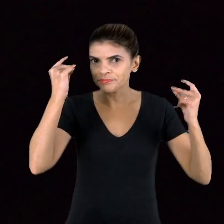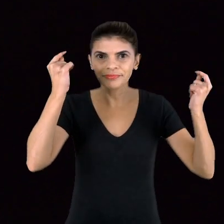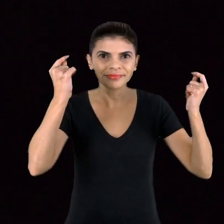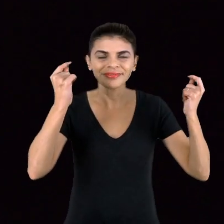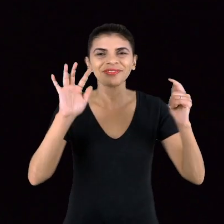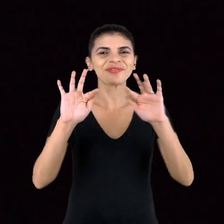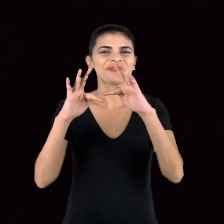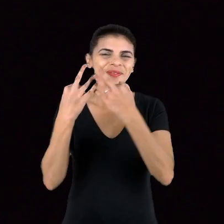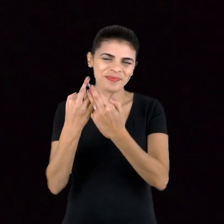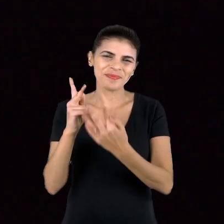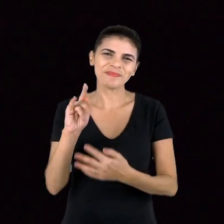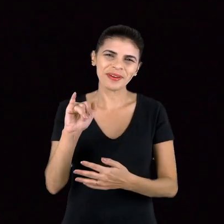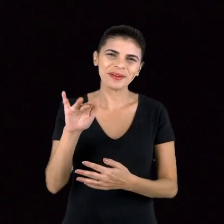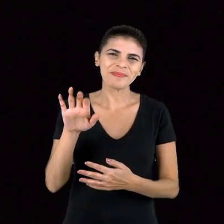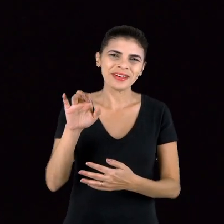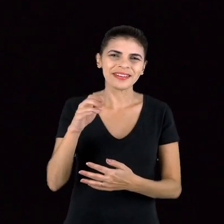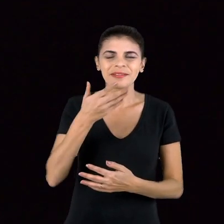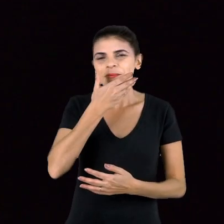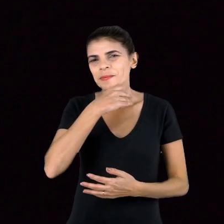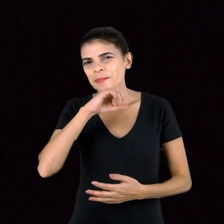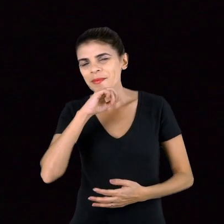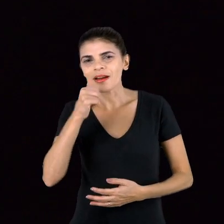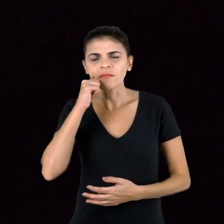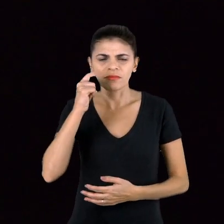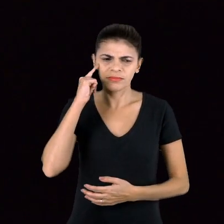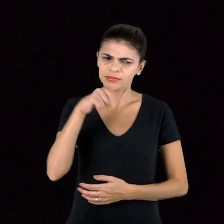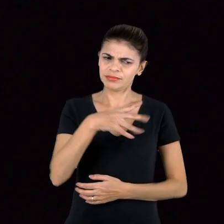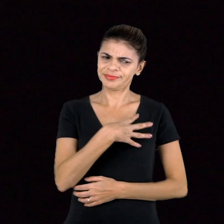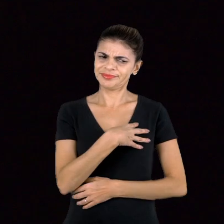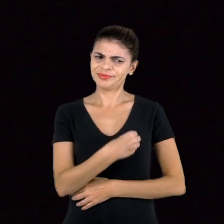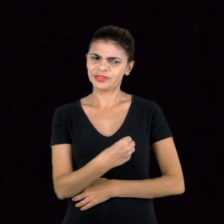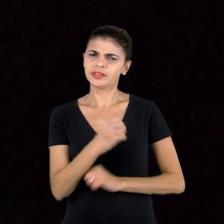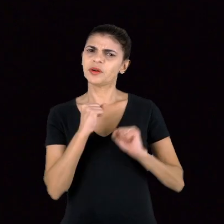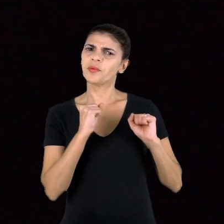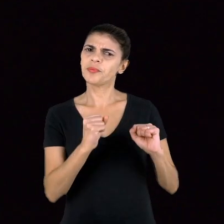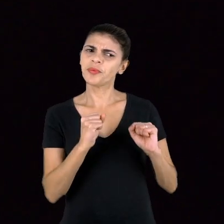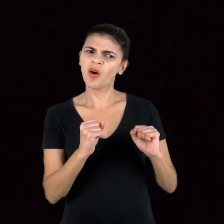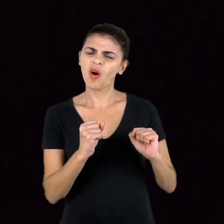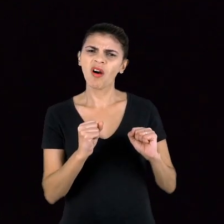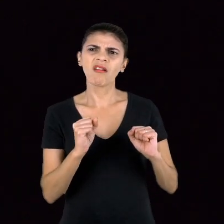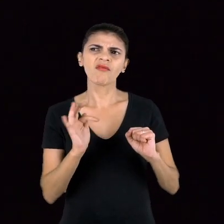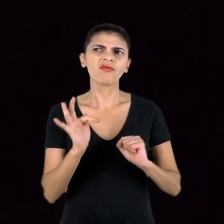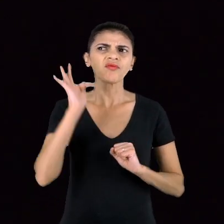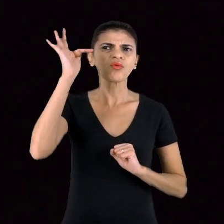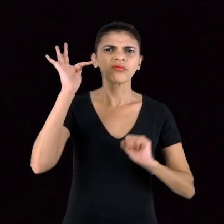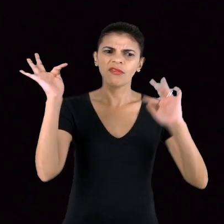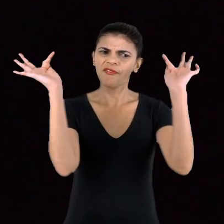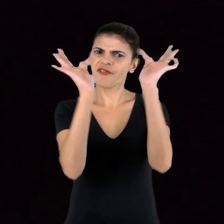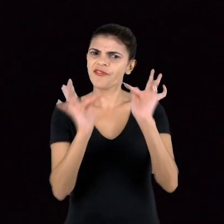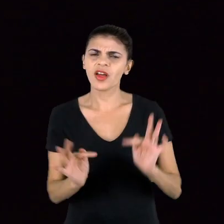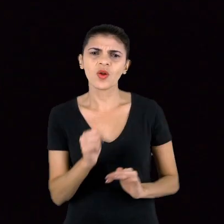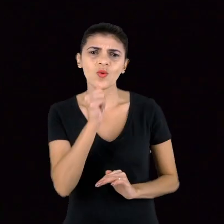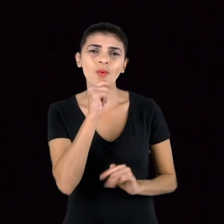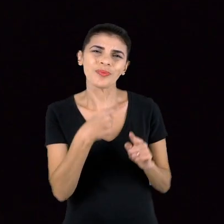pensando: "Minha filha... pode ficar muito infeliz com isso." Porque adolescência você sabe, né?